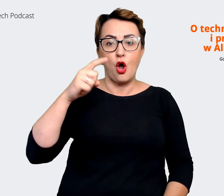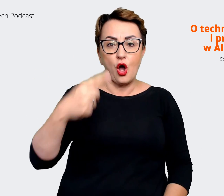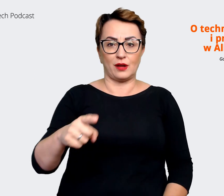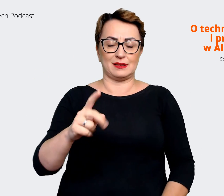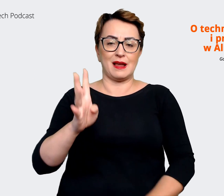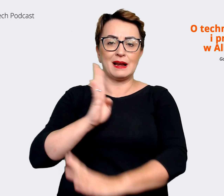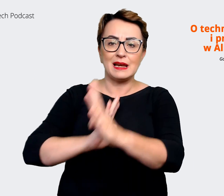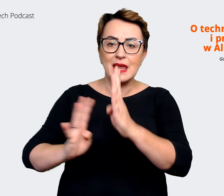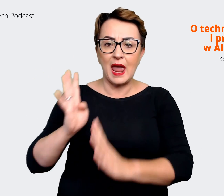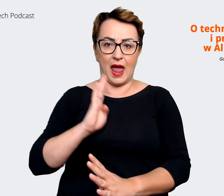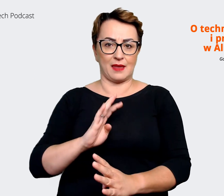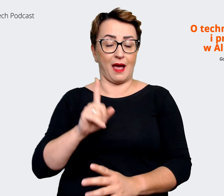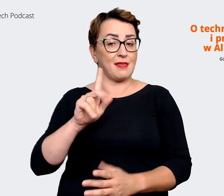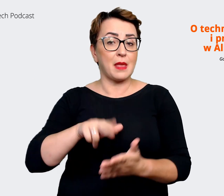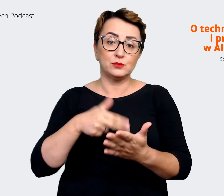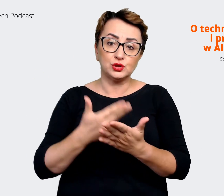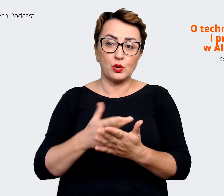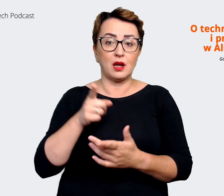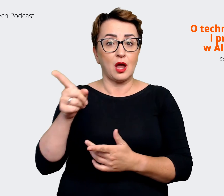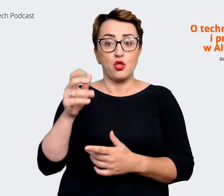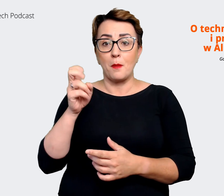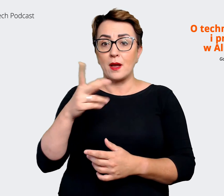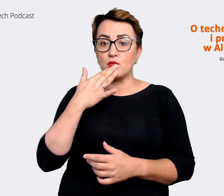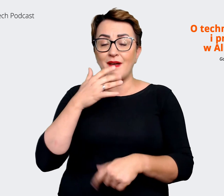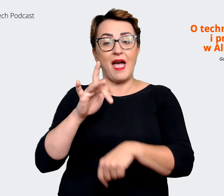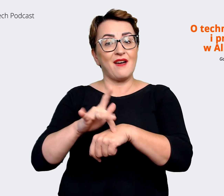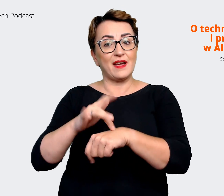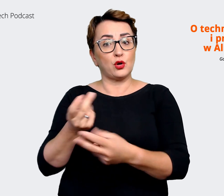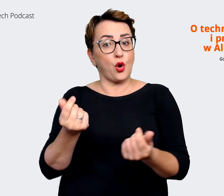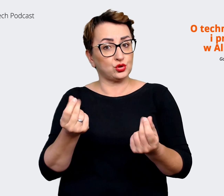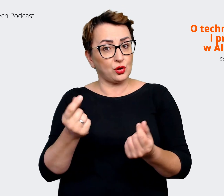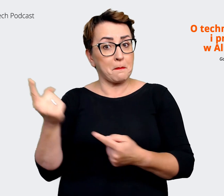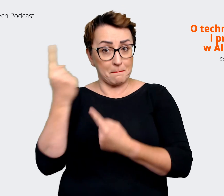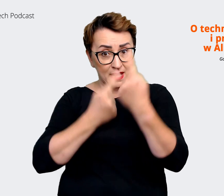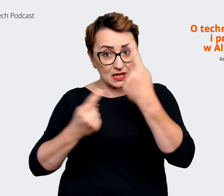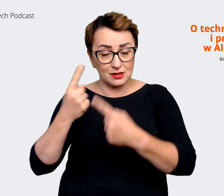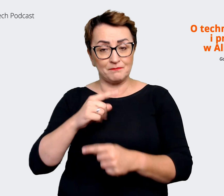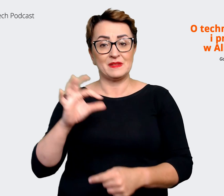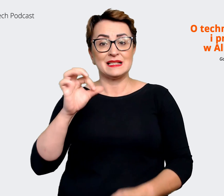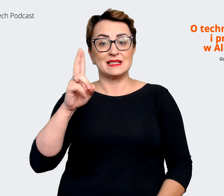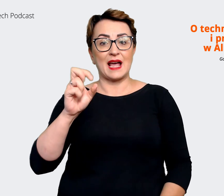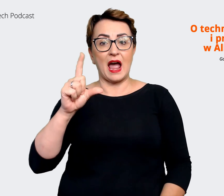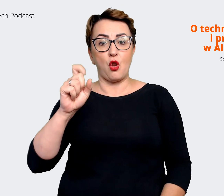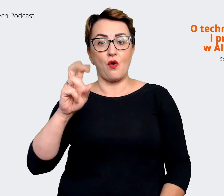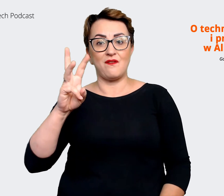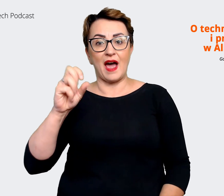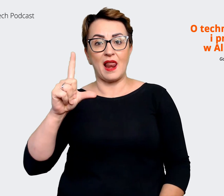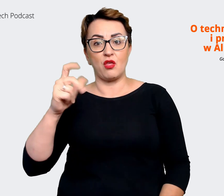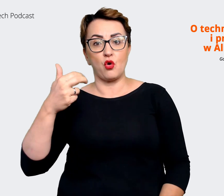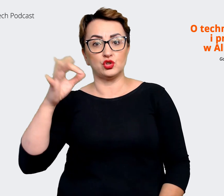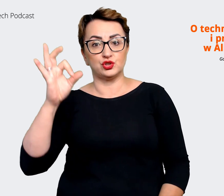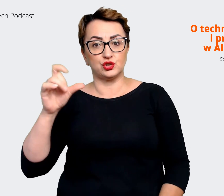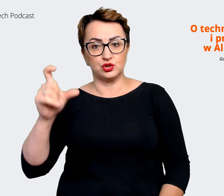ale np. co mówił Tomek o efektywności kosztowej i skalowalności. Jest szalenie satysfakcjonującej